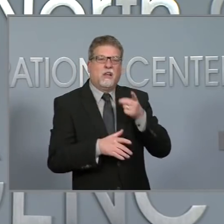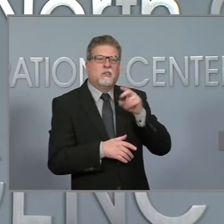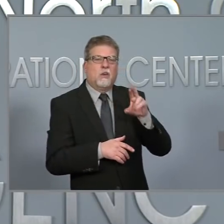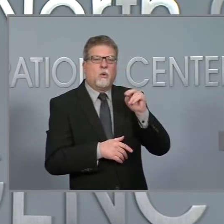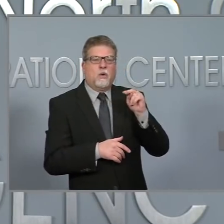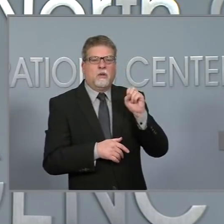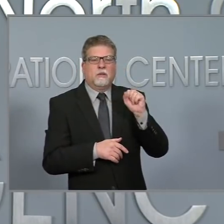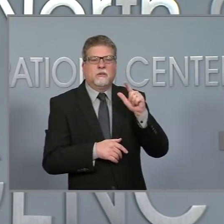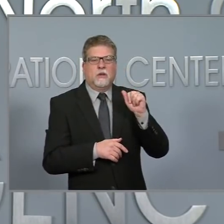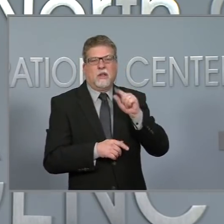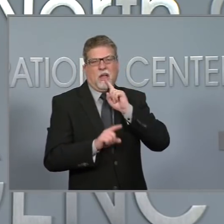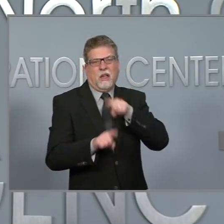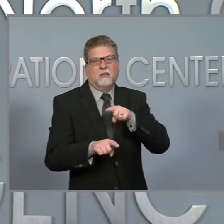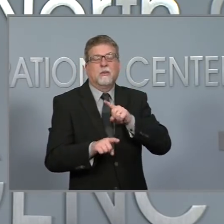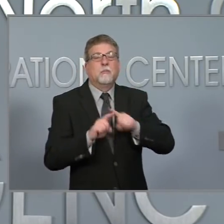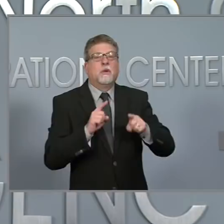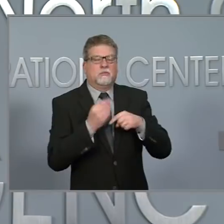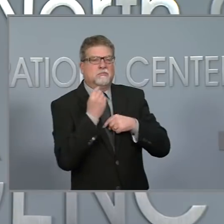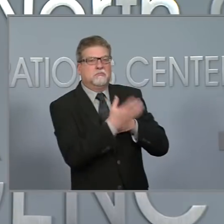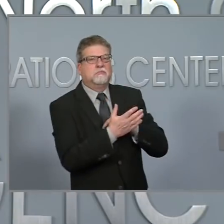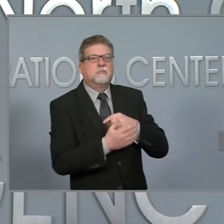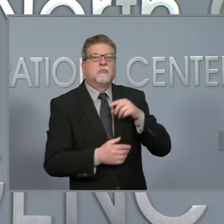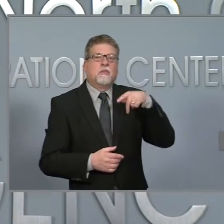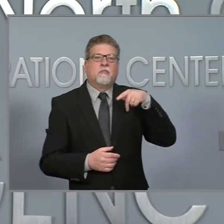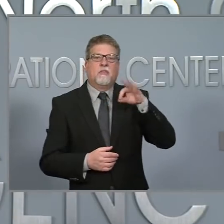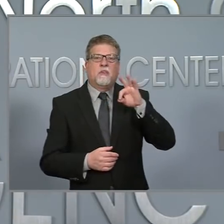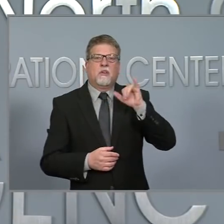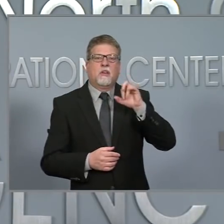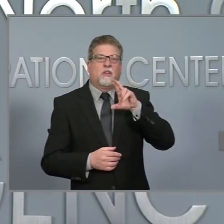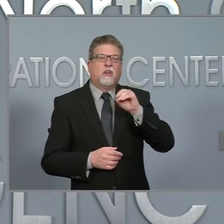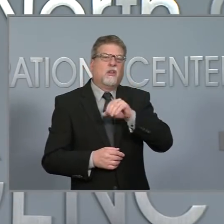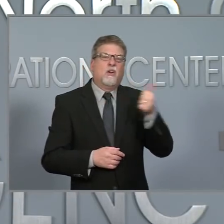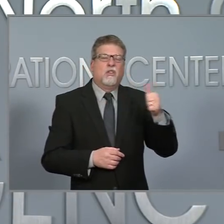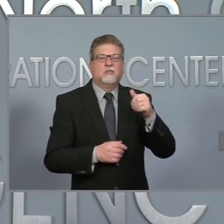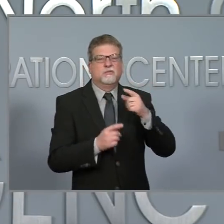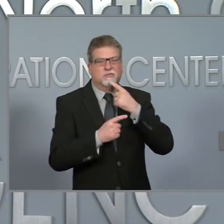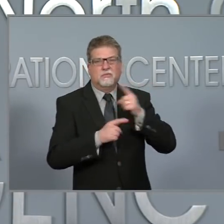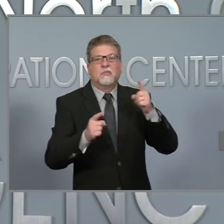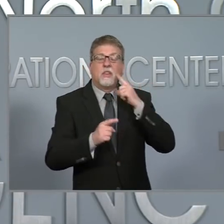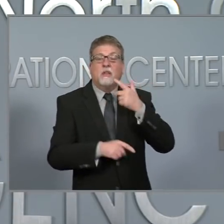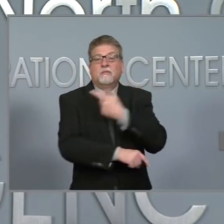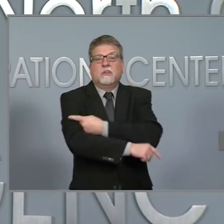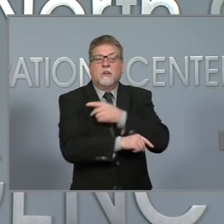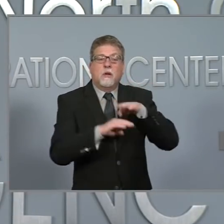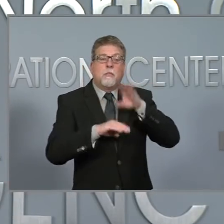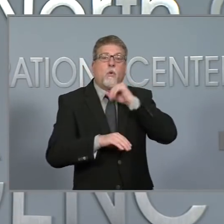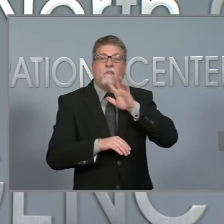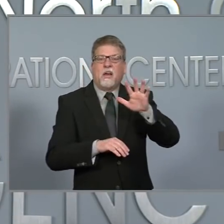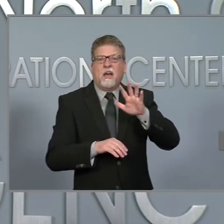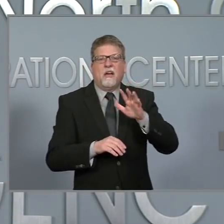transmisión y y qué dicen los niños que están sanos no están teniendo un caso severo